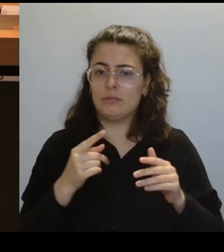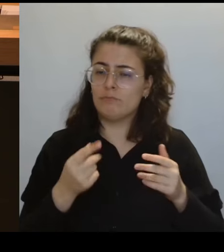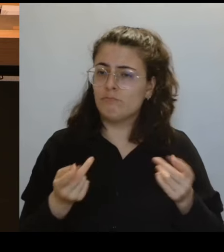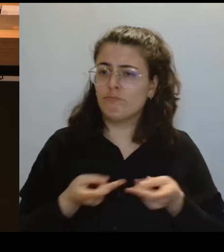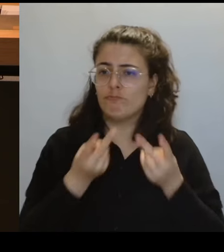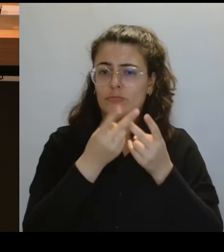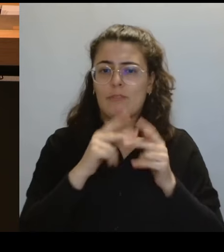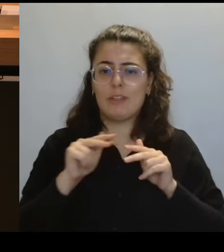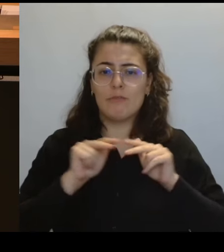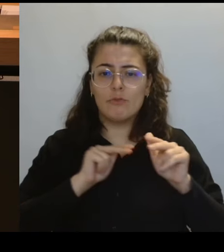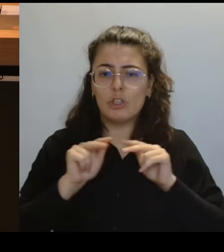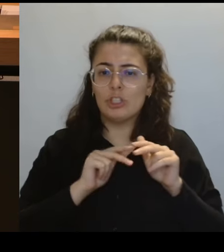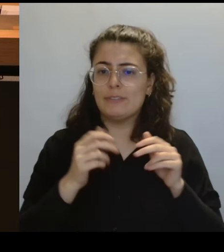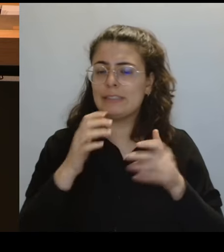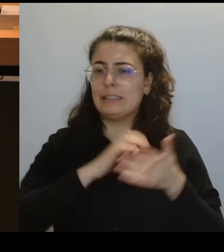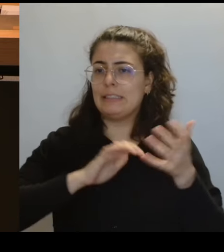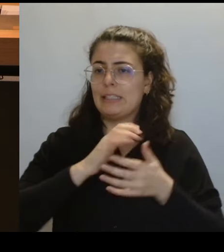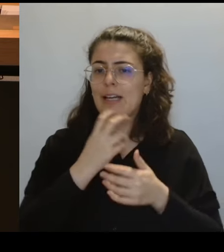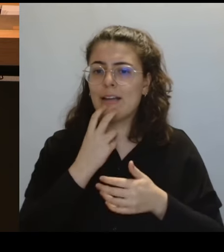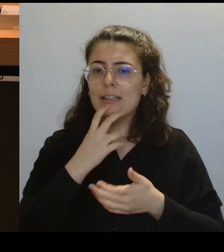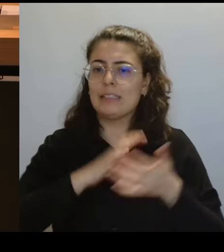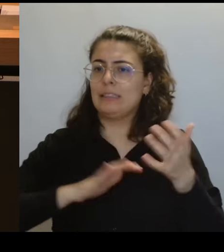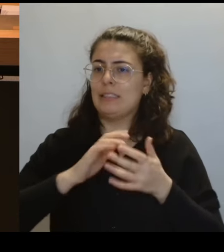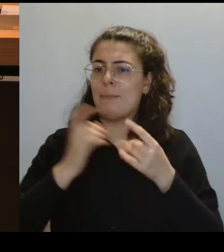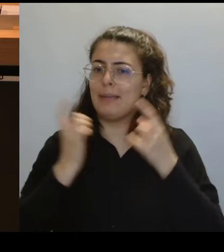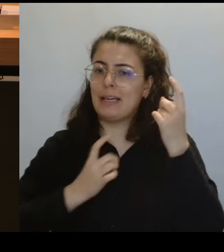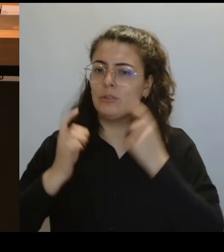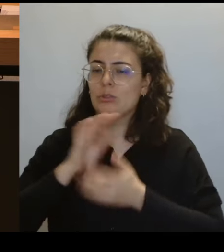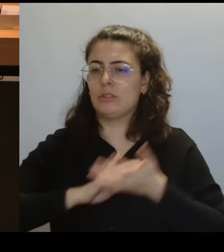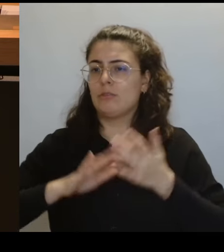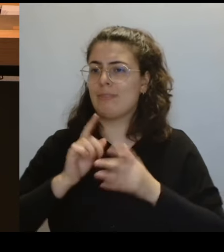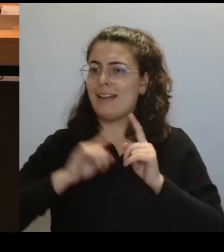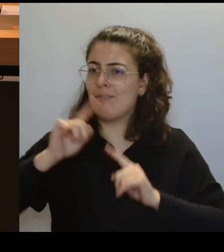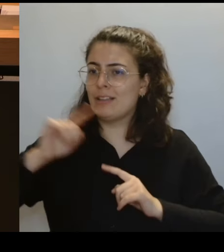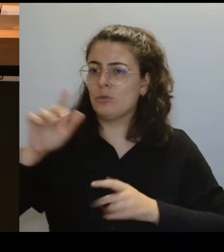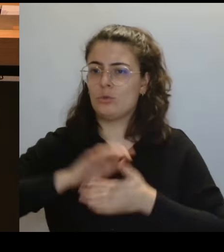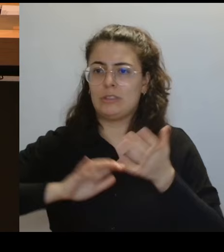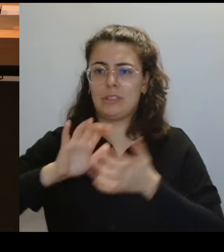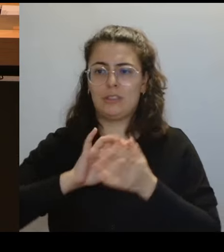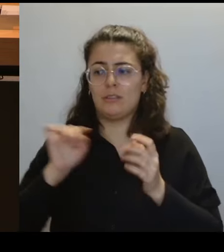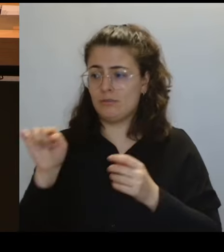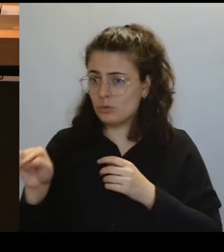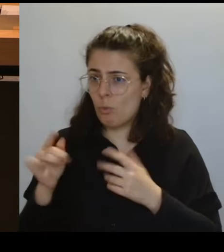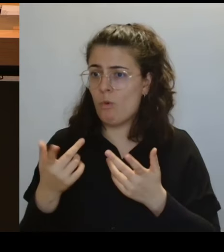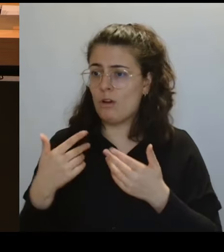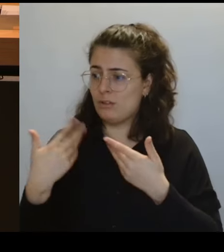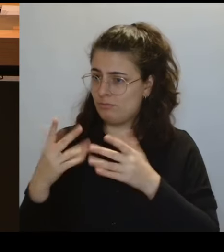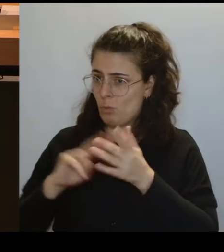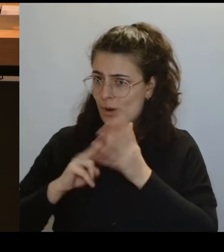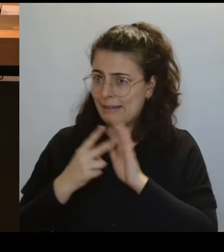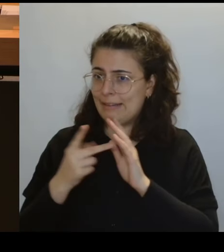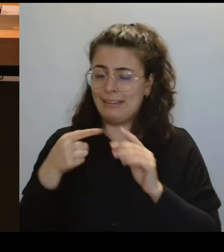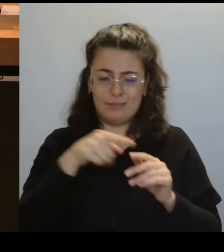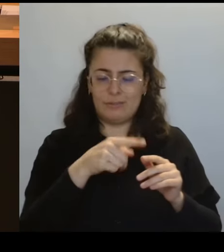Ihre Misswirtschaft führt zur Notlage von immer mehr Menschen. Das zeigt auch die Zahl der untergebrachten Wohnungs und